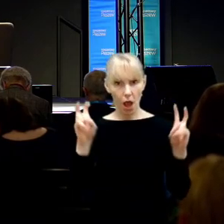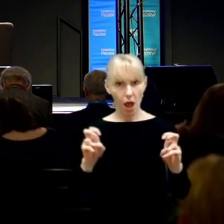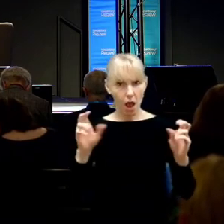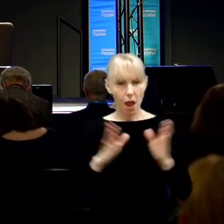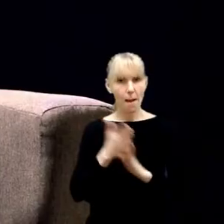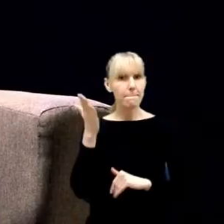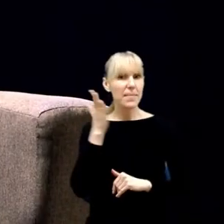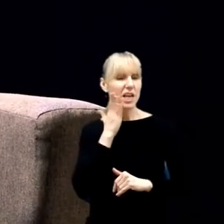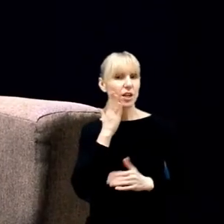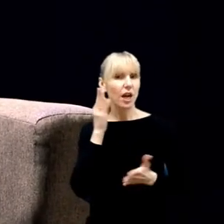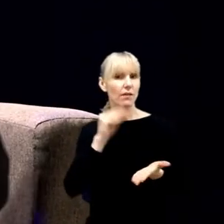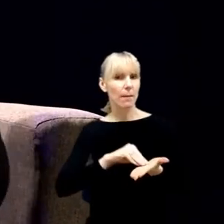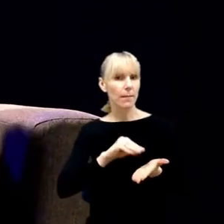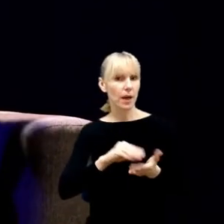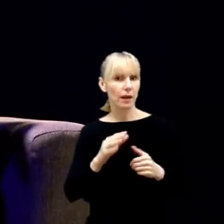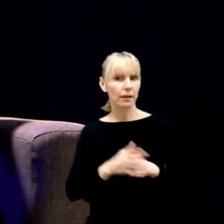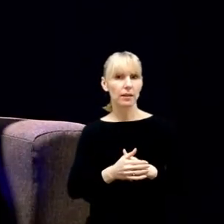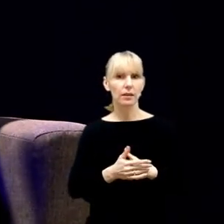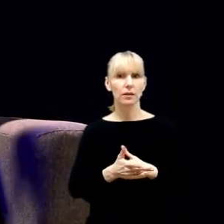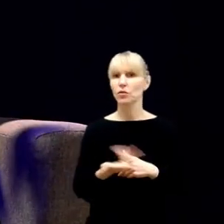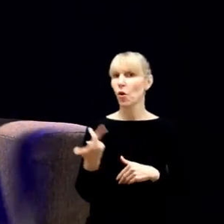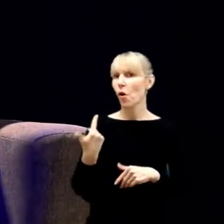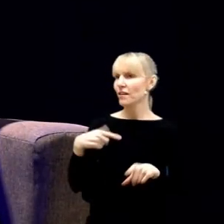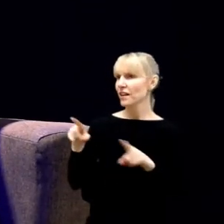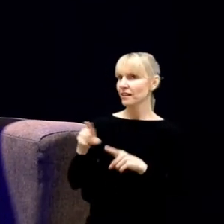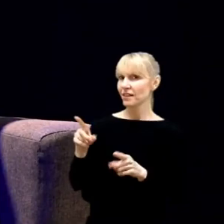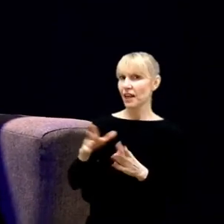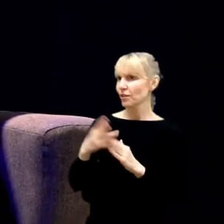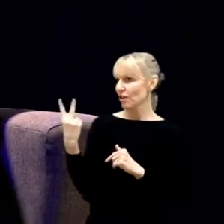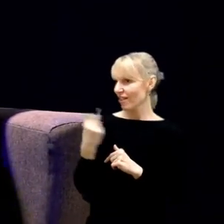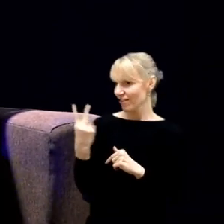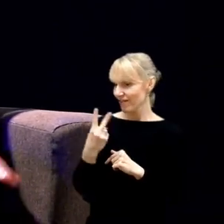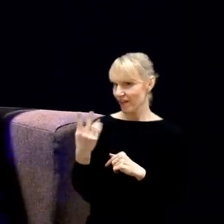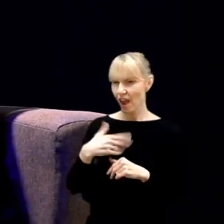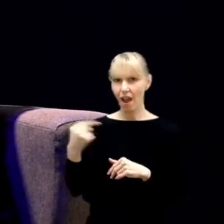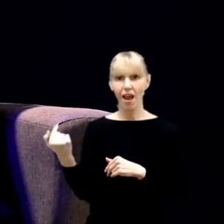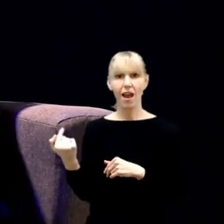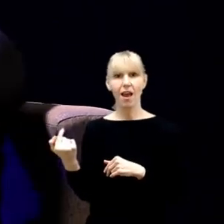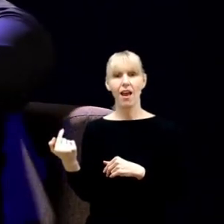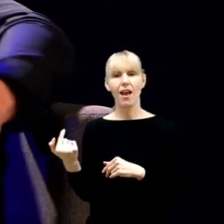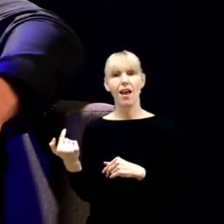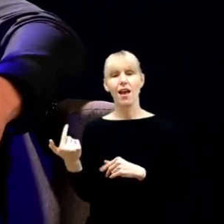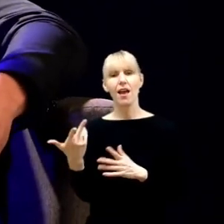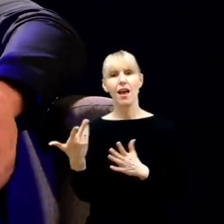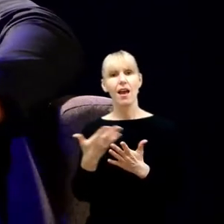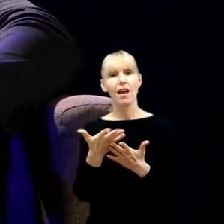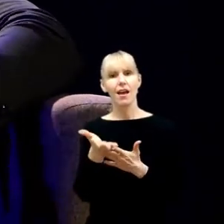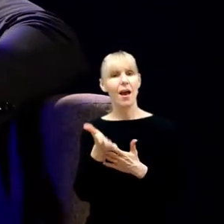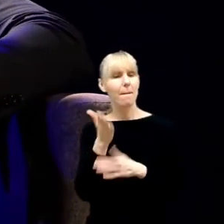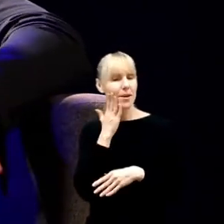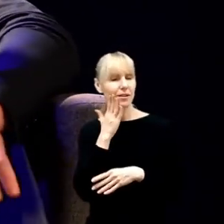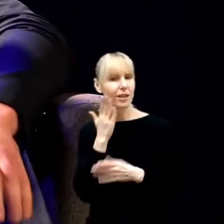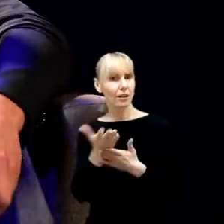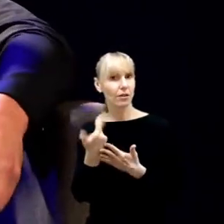To nie znaczy, że poprzednie debaty były o mieszkalnictwie w teorii, wręcz przeciwnie, o tej praktyce już bardzo dużo powiedzieliśmy,